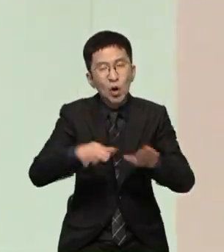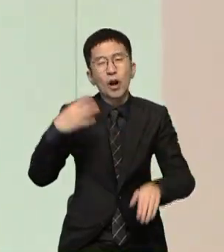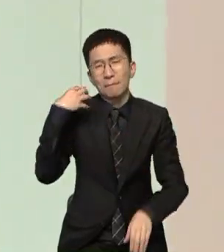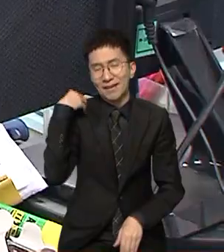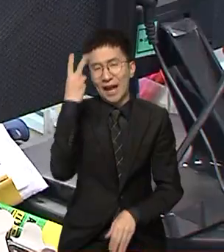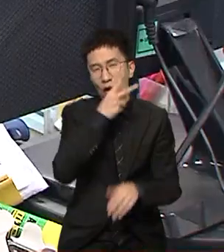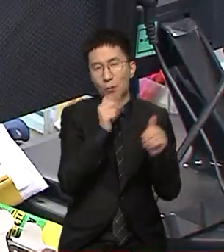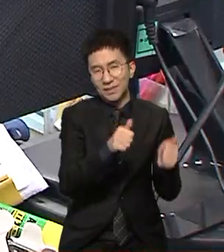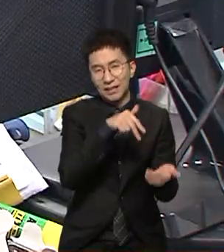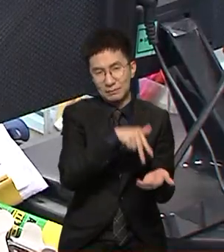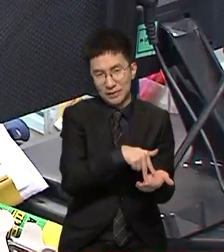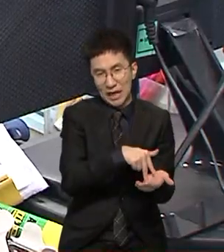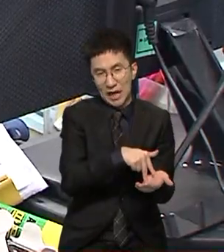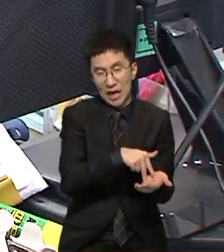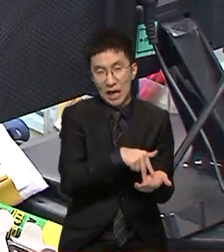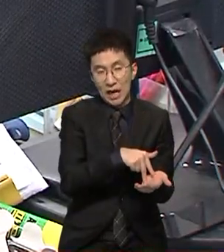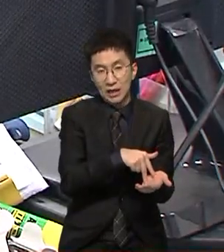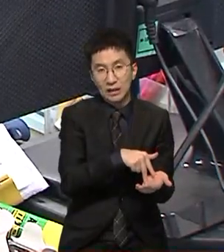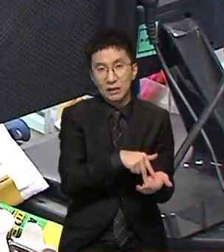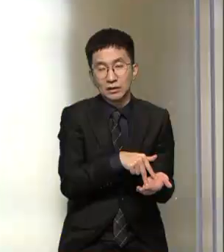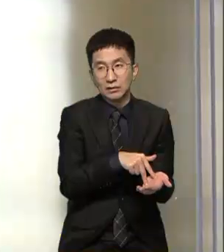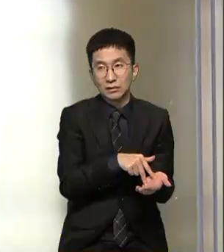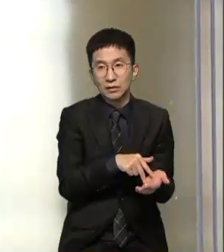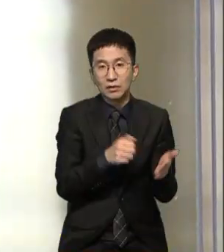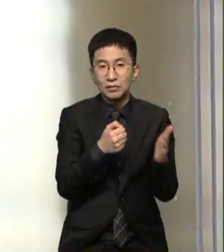거라는 입장이지만 검찰은 권력형